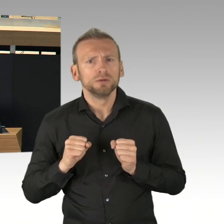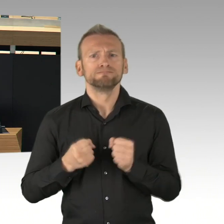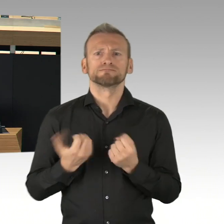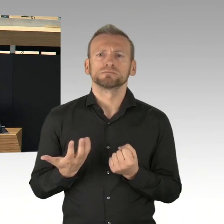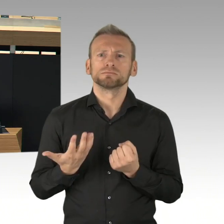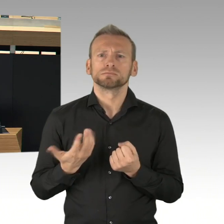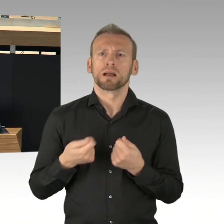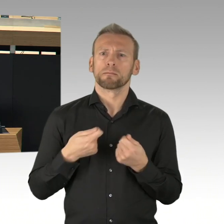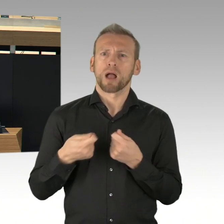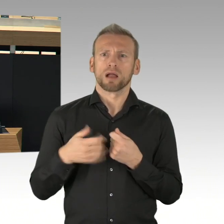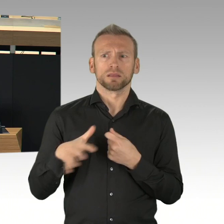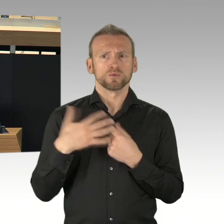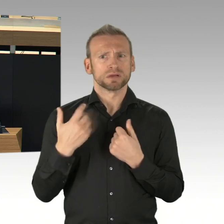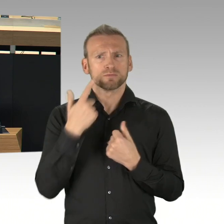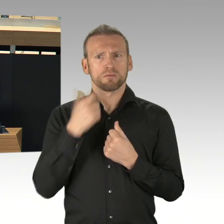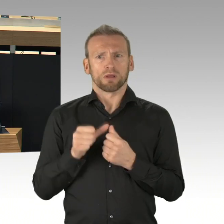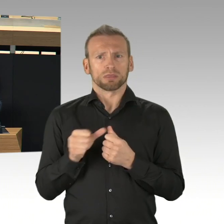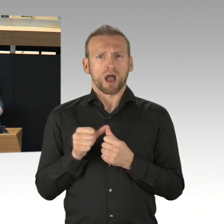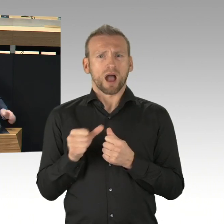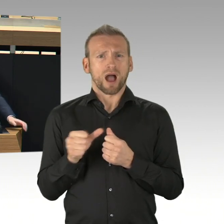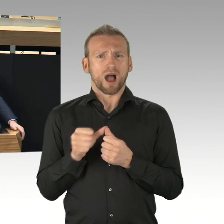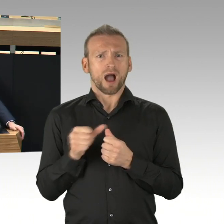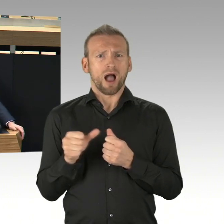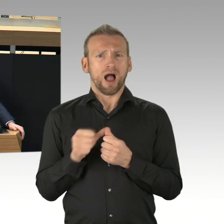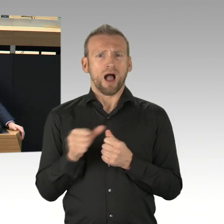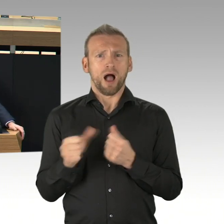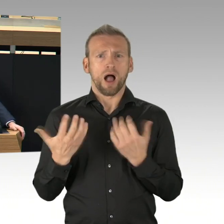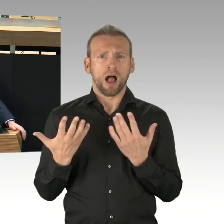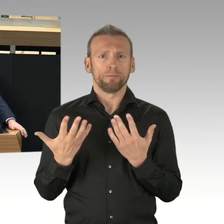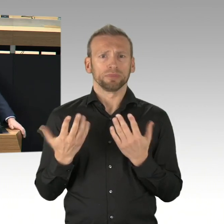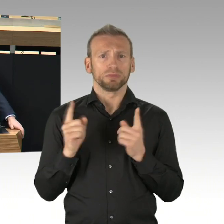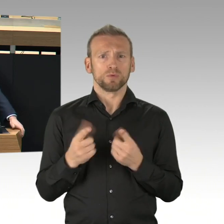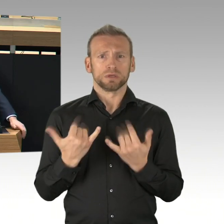Ich hab den Eindruck, es schauen alle besonders hin, was beim Bundesverfassungsgericht und beim Landesverfassungsgericht rauskommt,